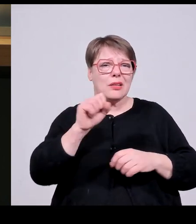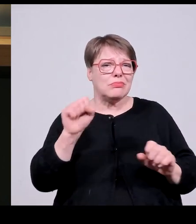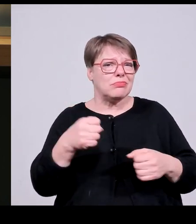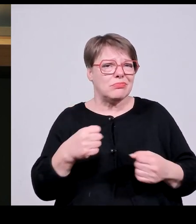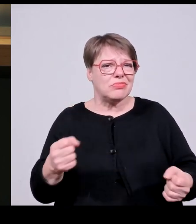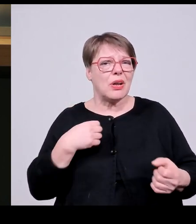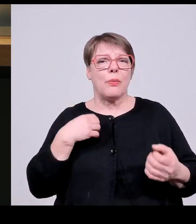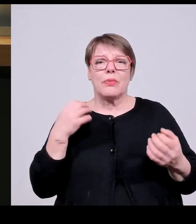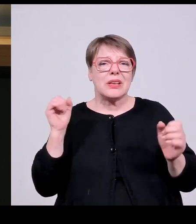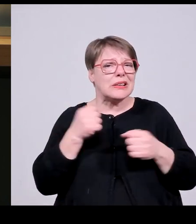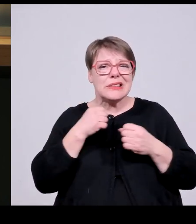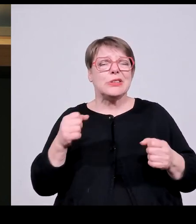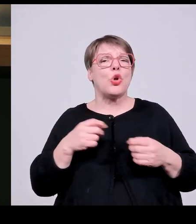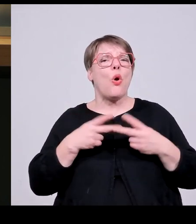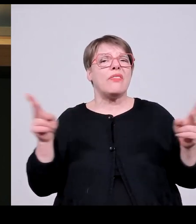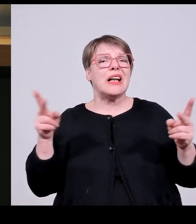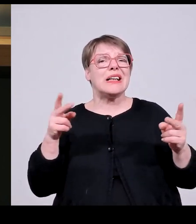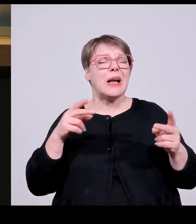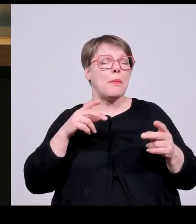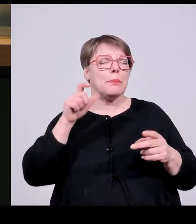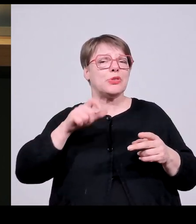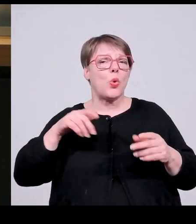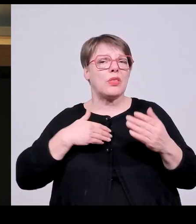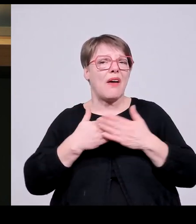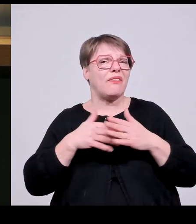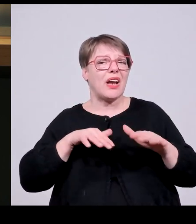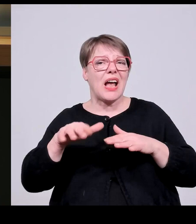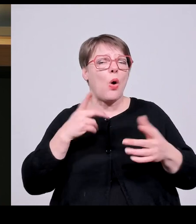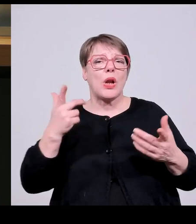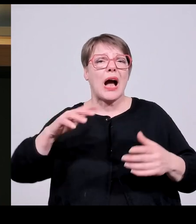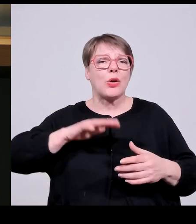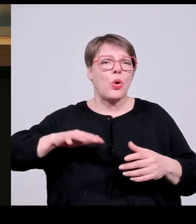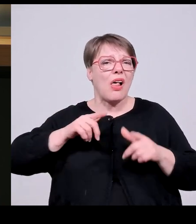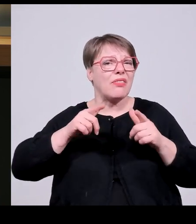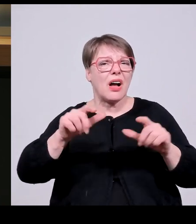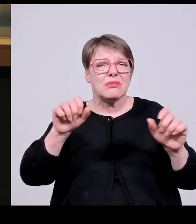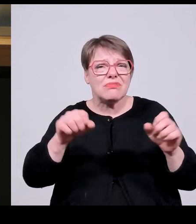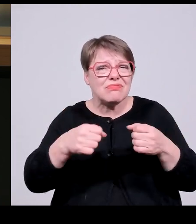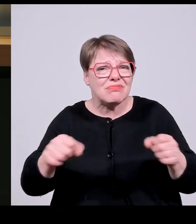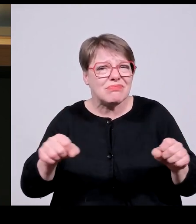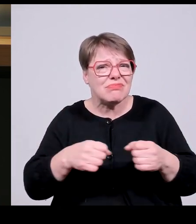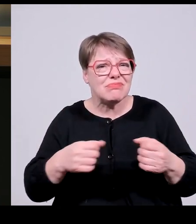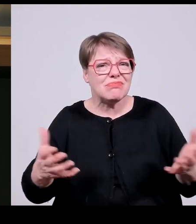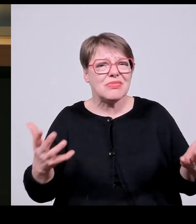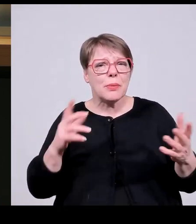Alle Schwierigkeiten beseitigen, egal ob die Schwierigkeiten mit der Deutschn Bahn wegen der Nahverkehrstangente bestehen